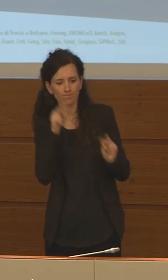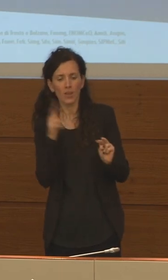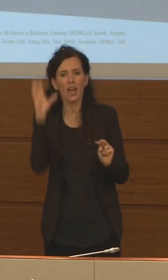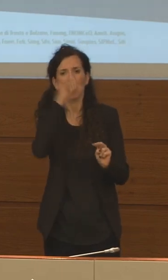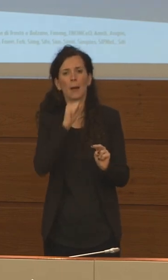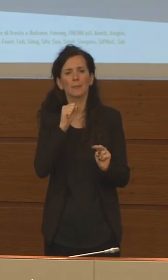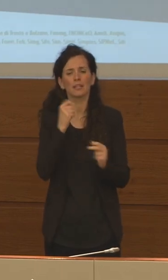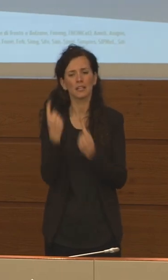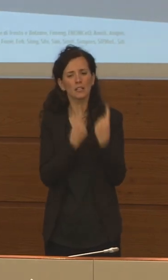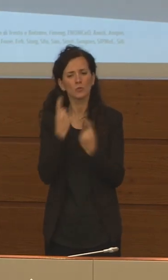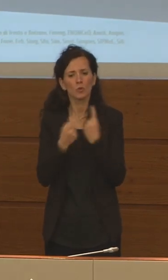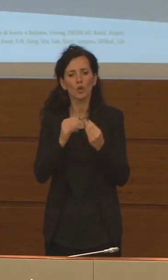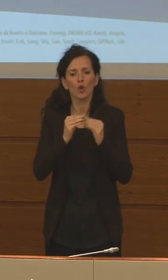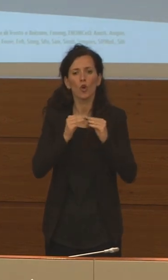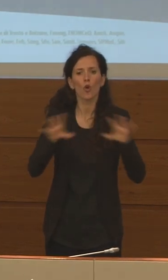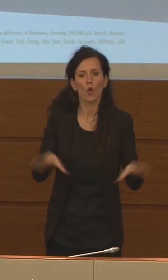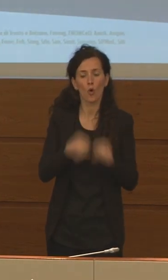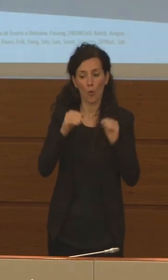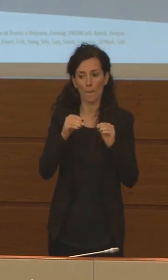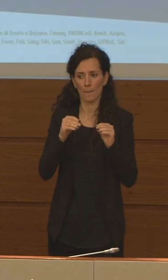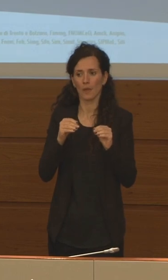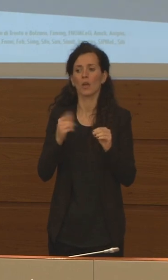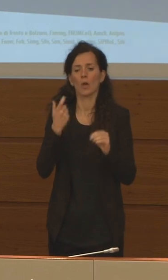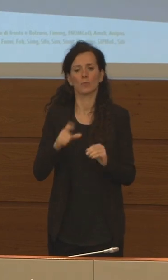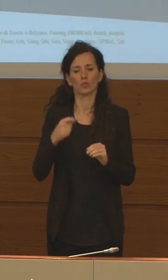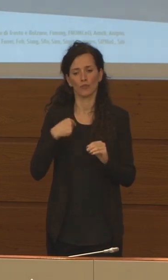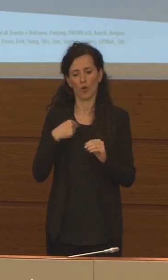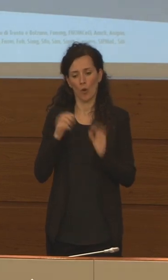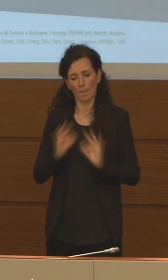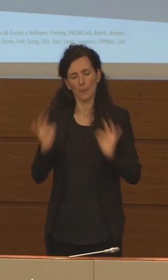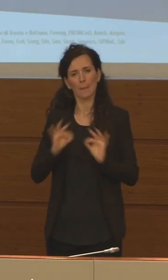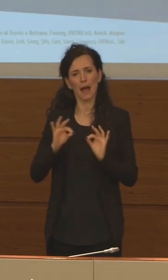adesso con un nuovo bollettino che ho dettagliato che presto verrà reso